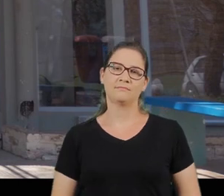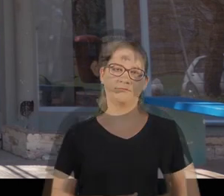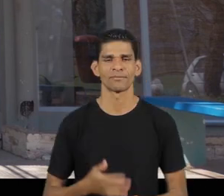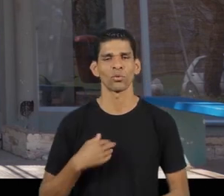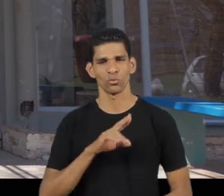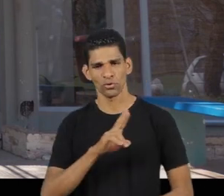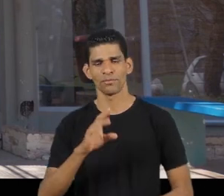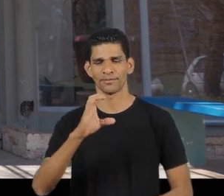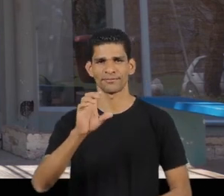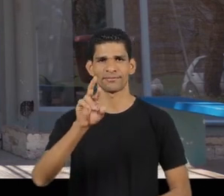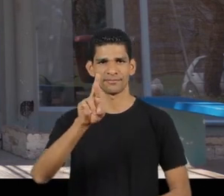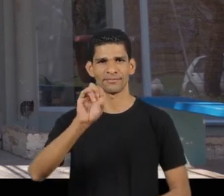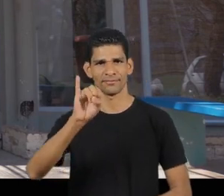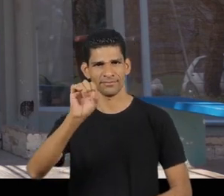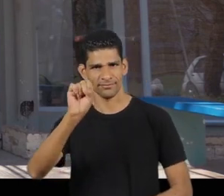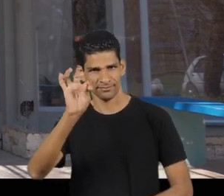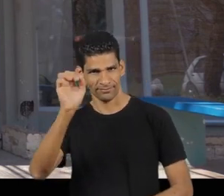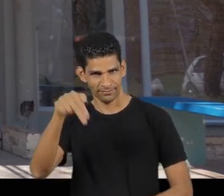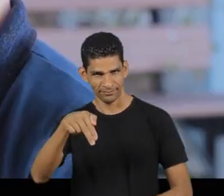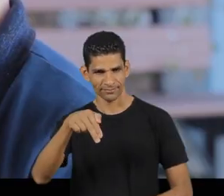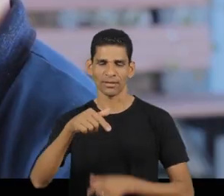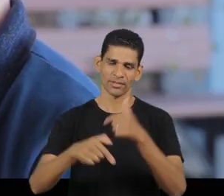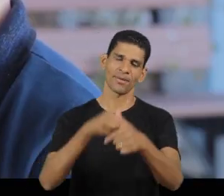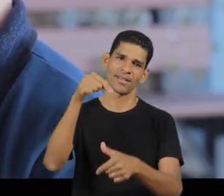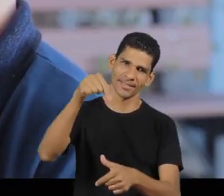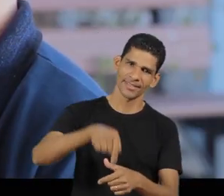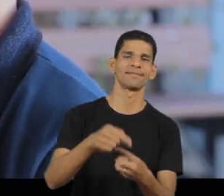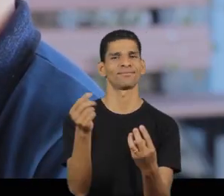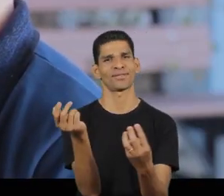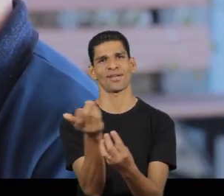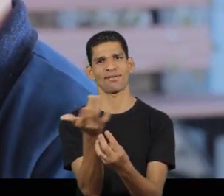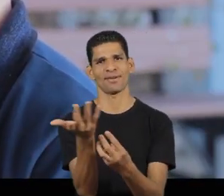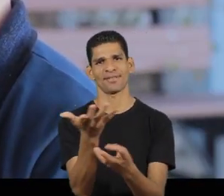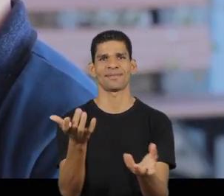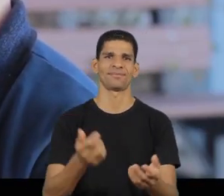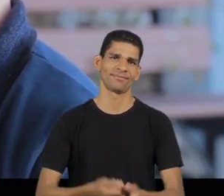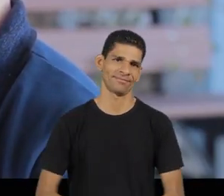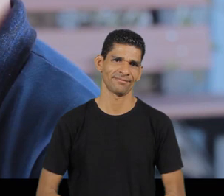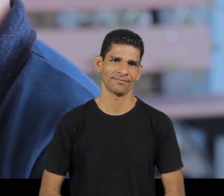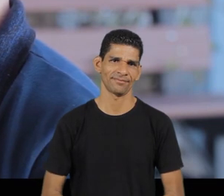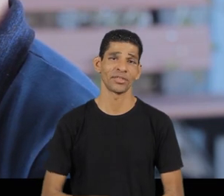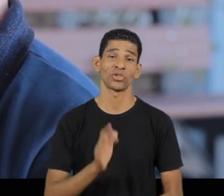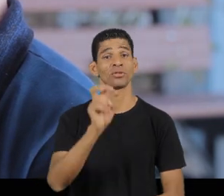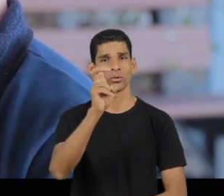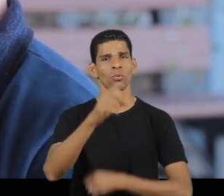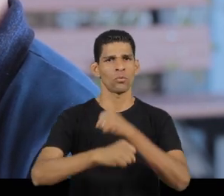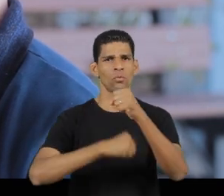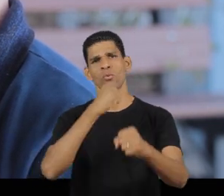Eu sou Cristian Evandro Sehnem, sou servidor da universidade faz cinco anos,